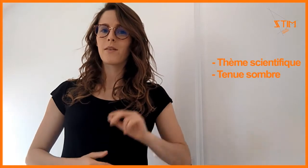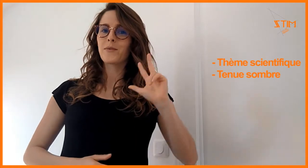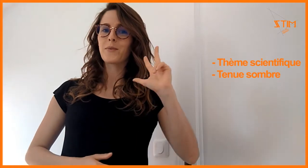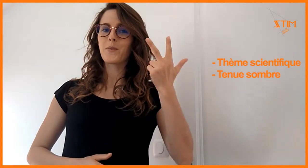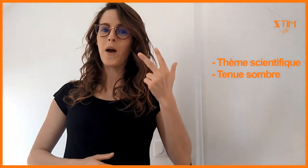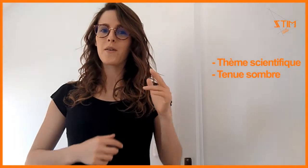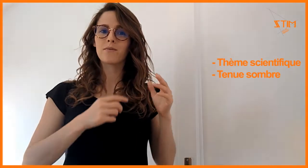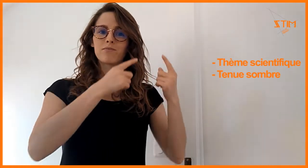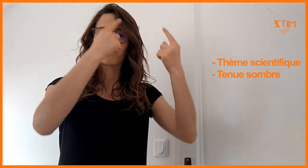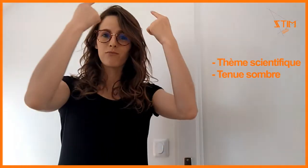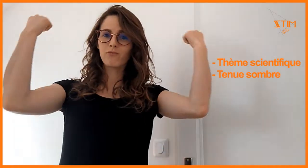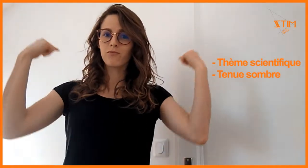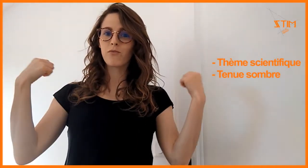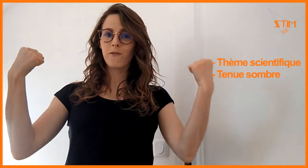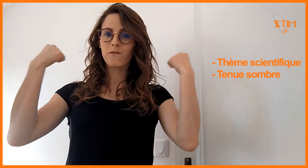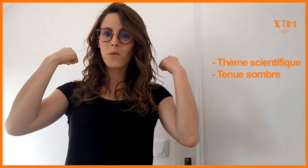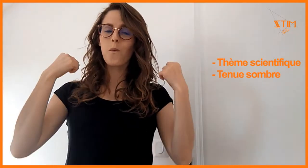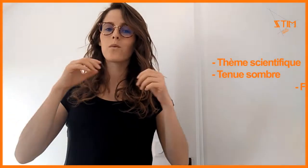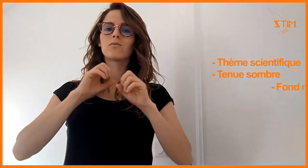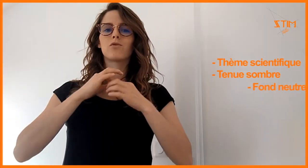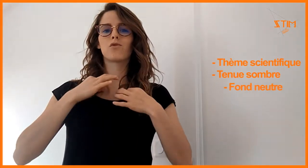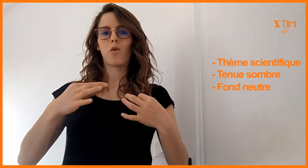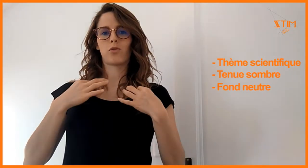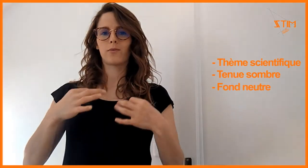3. Fond neutre